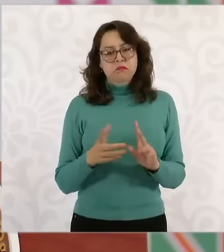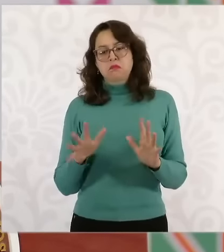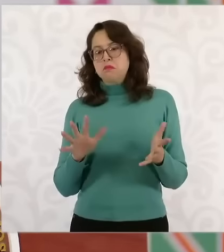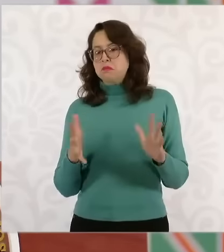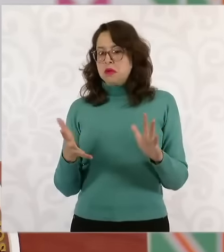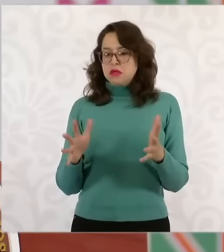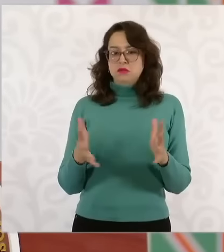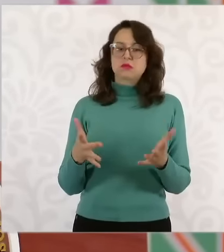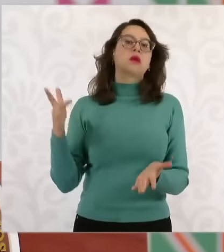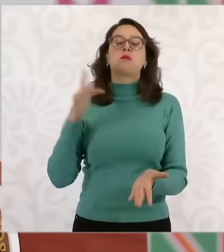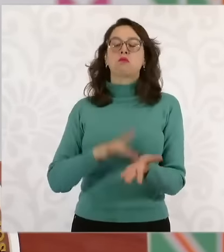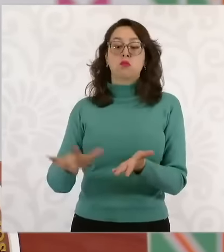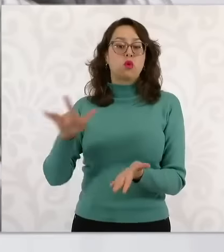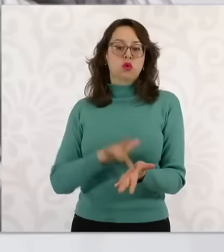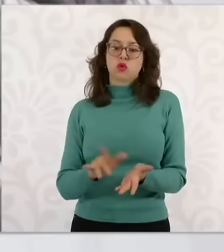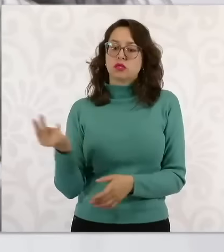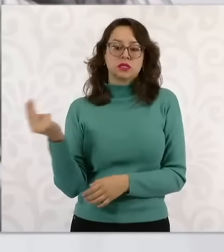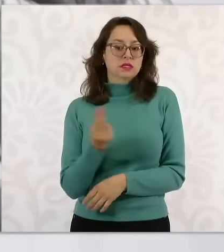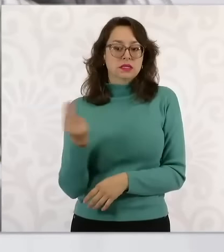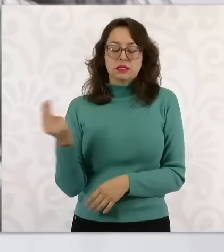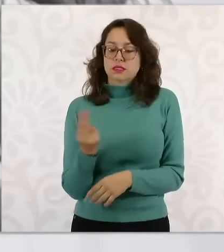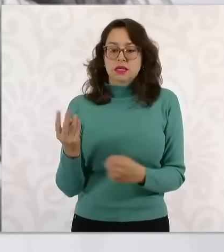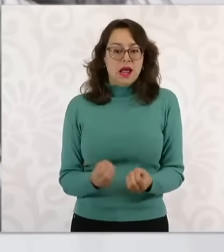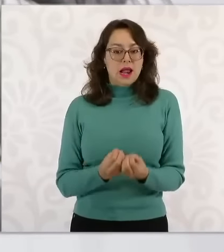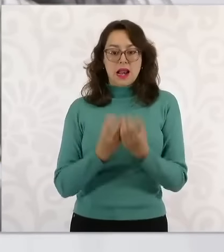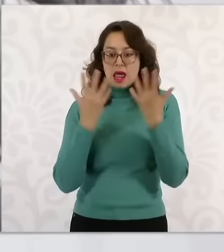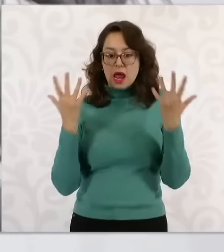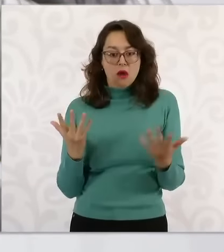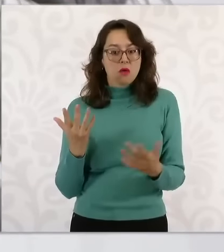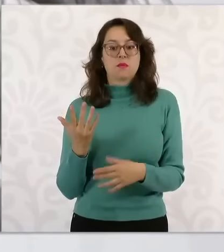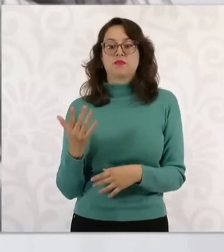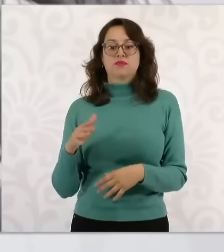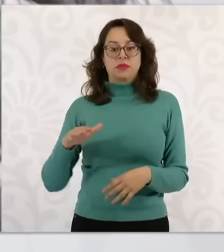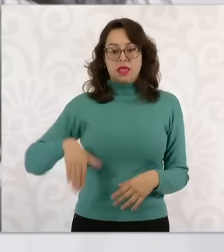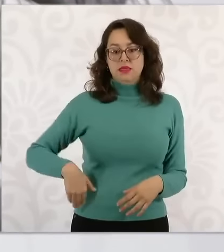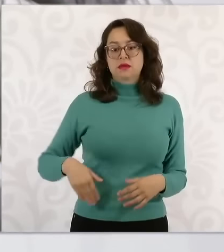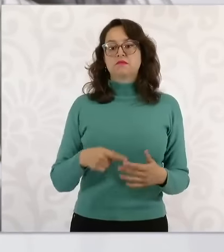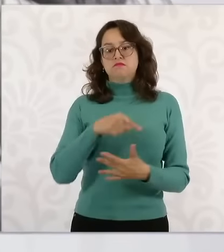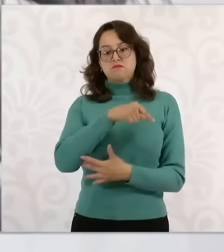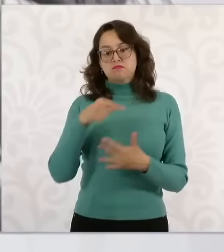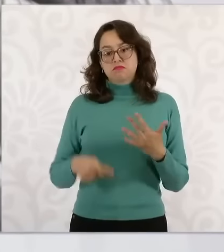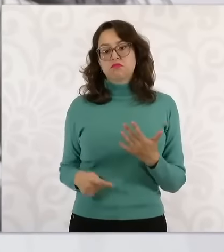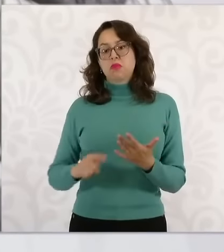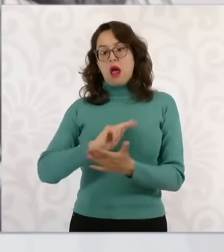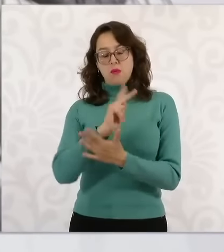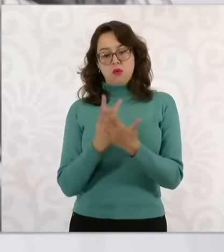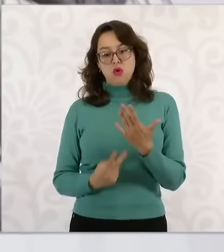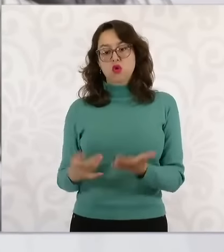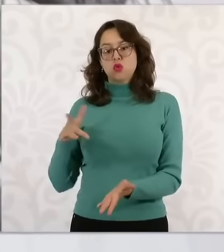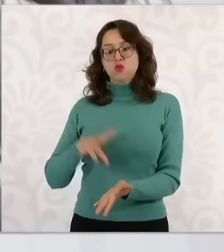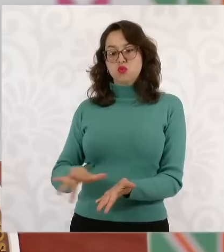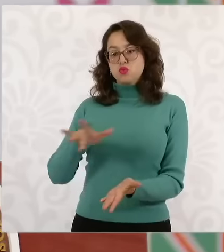dar que es necesario dar que son los apoyos que mencionó, todos los apoyos que mencionó Ariatna